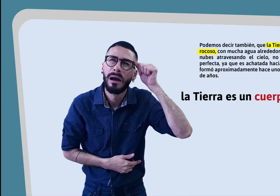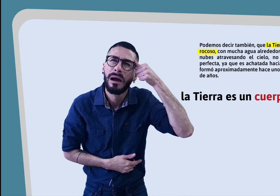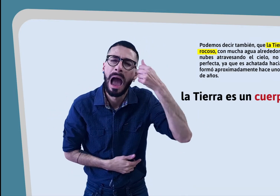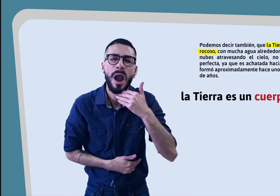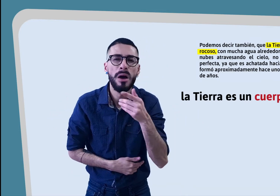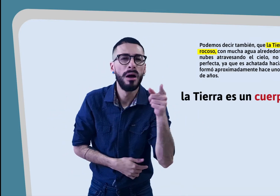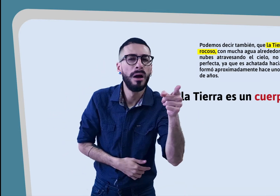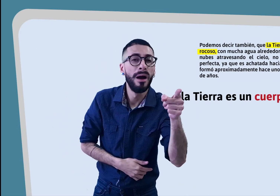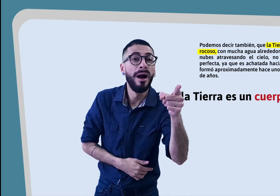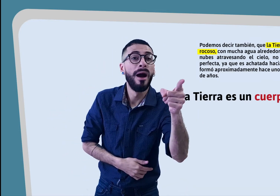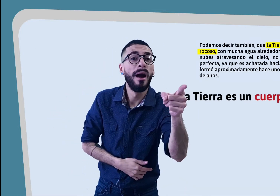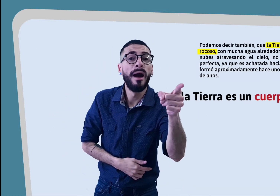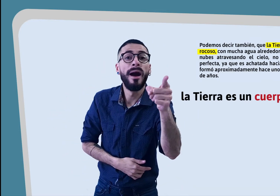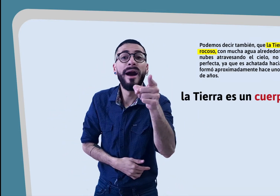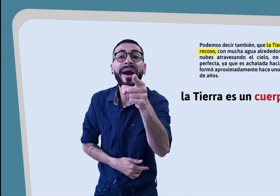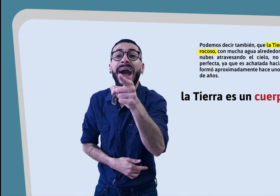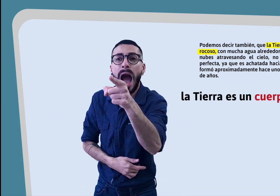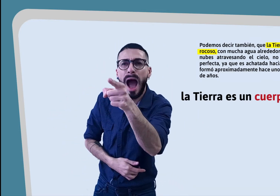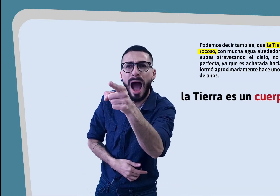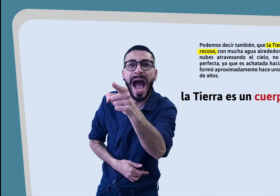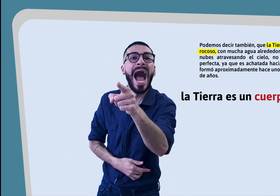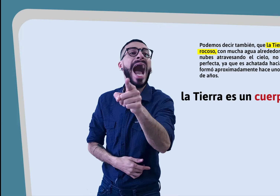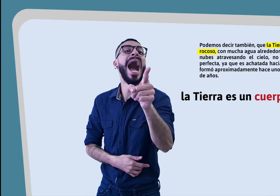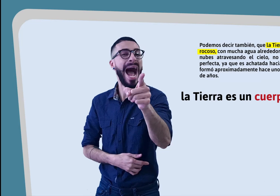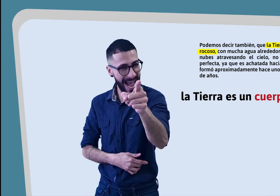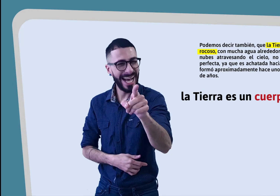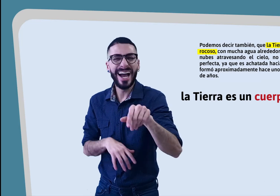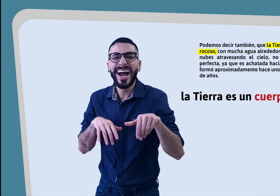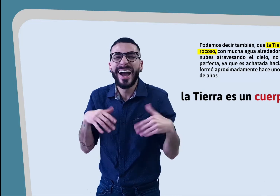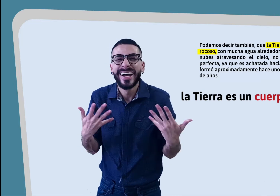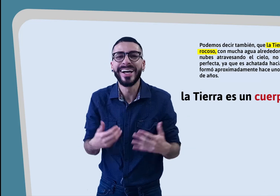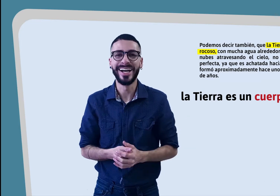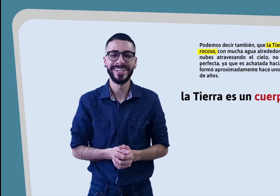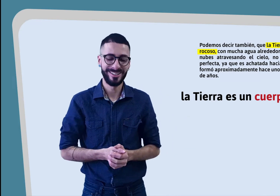¿Recuerdan cómo lo expresé antes? ¿Sí? ¿Por ahí? Eso, muy bien.